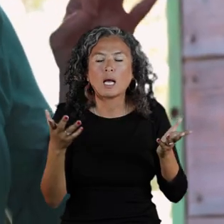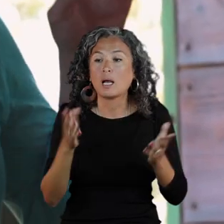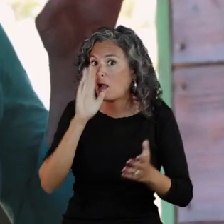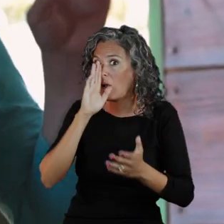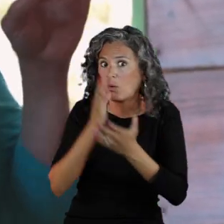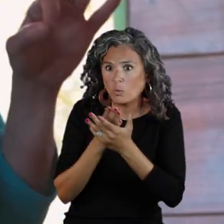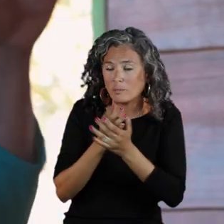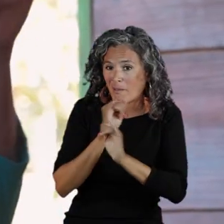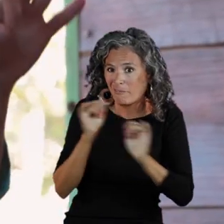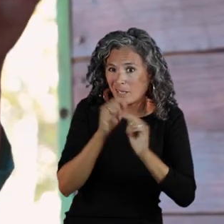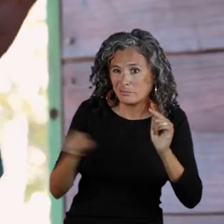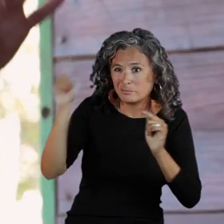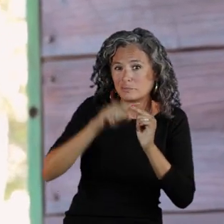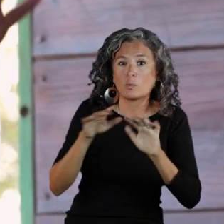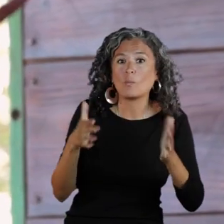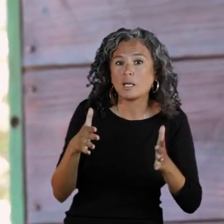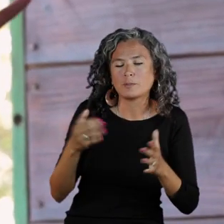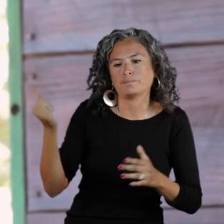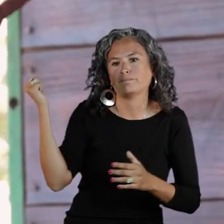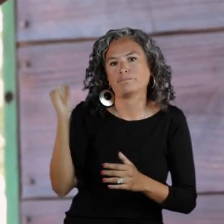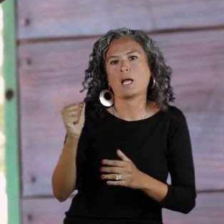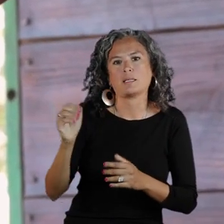La última vez que acontece esto es el femicidio.